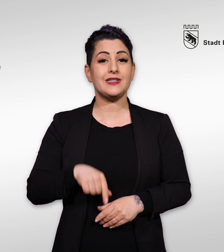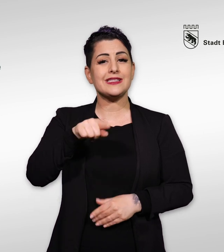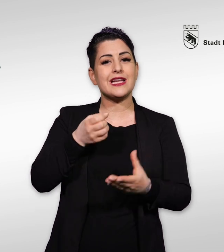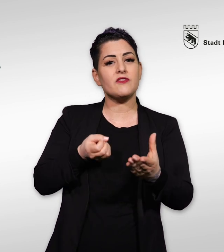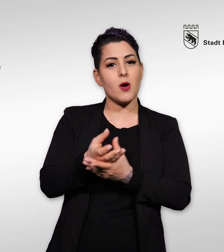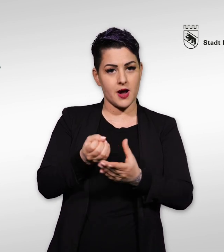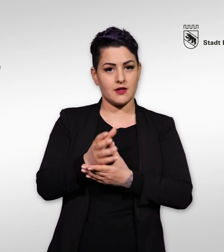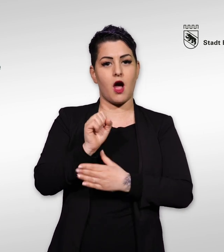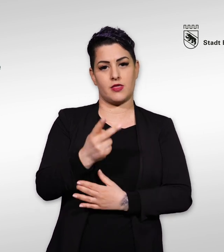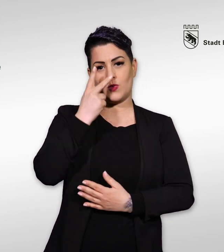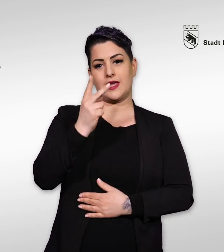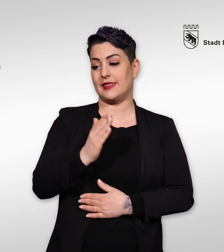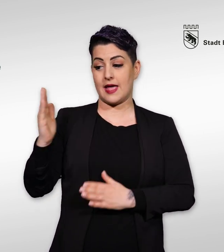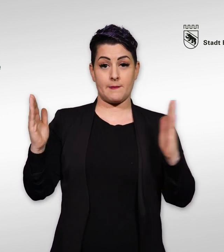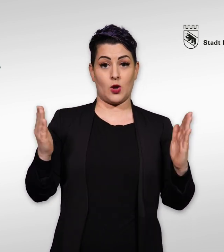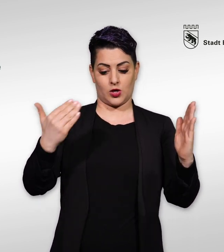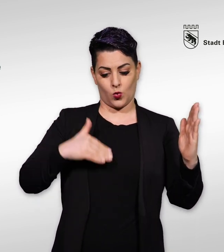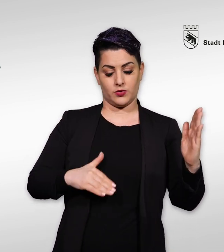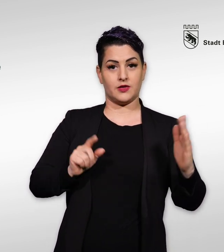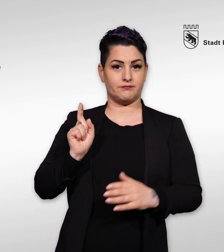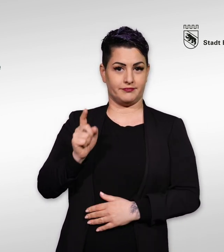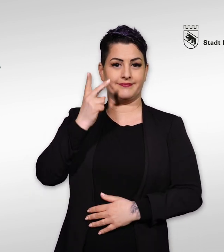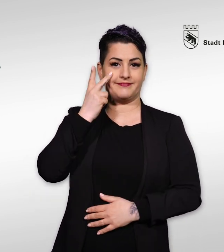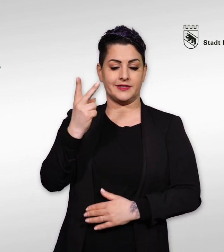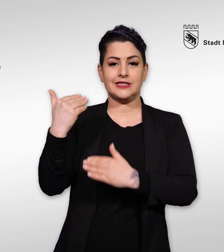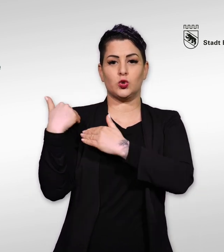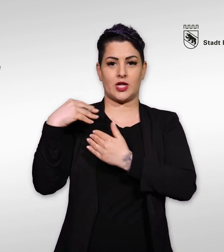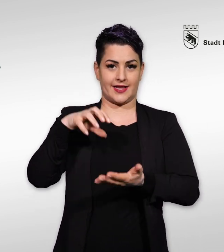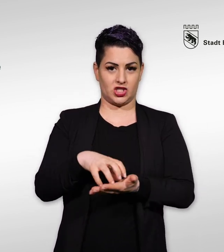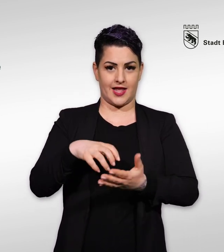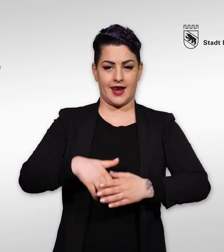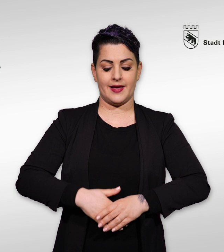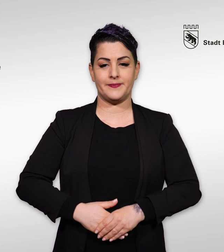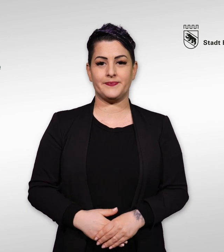Sie finden diese Informationen in der Box «Zuständige Stelle» neben oder unter diesen Videos.